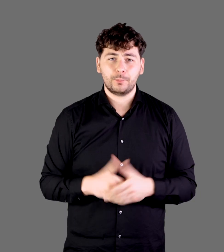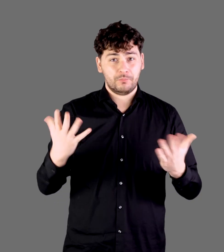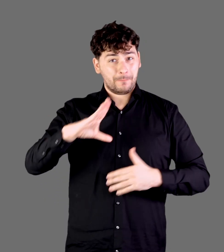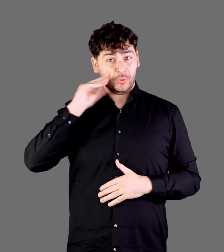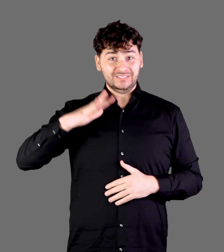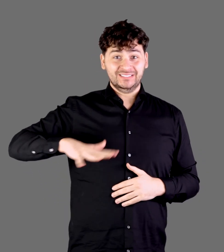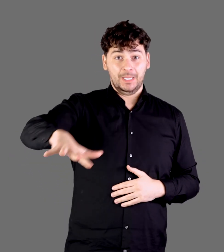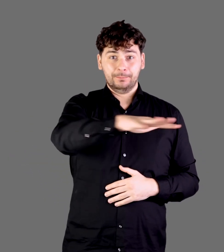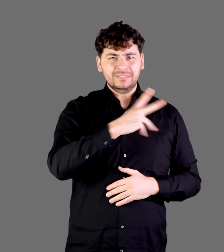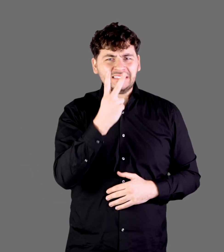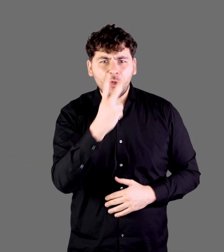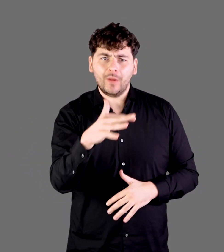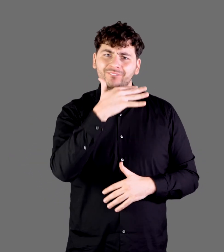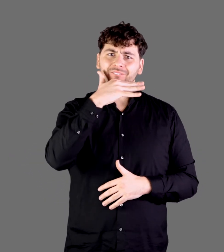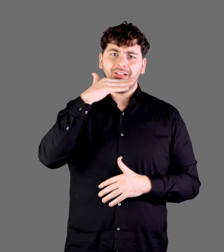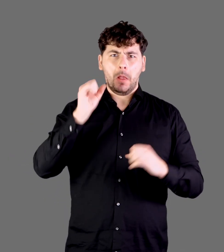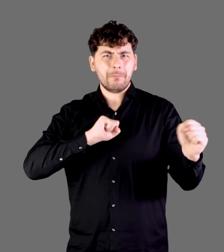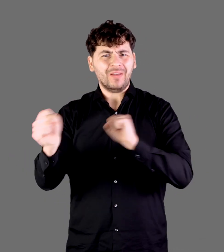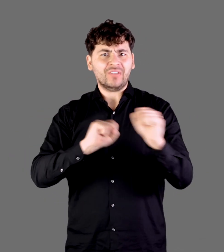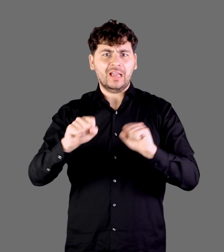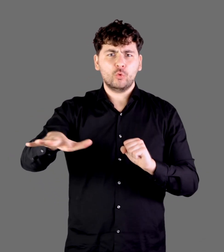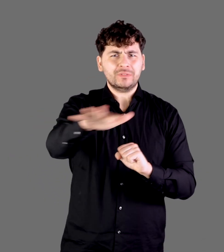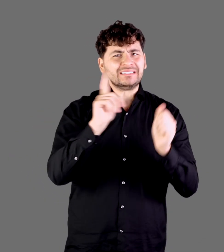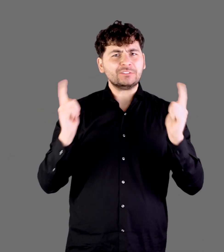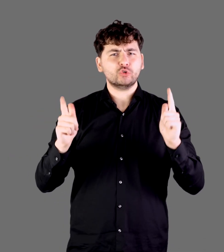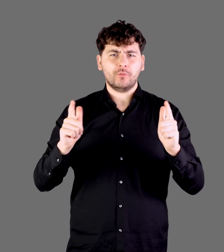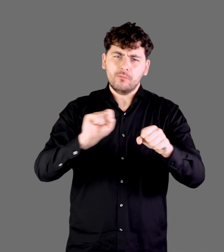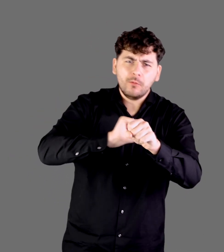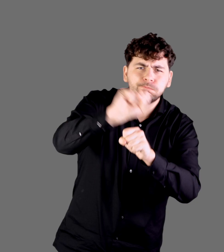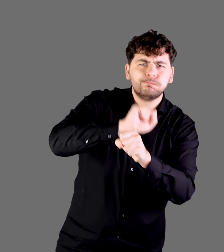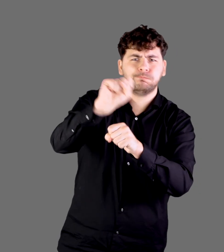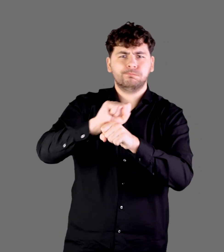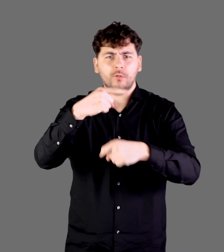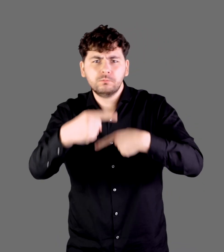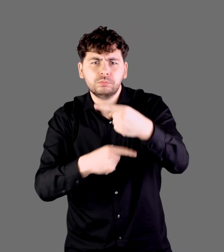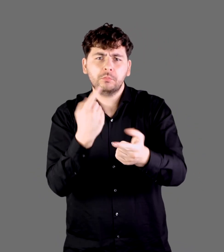Um die vielfältigen gesellschaftlichen Bewegungen am Beispiel Potsdams zu veranschaulichen,